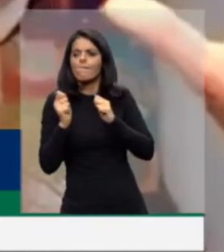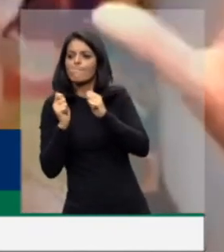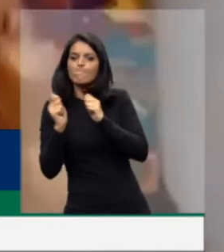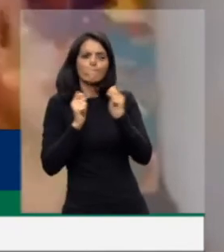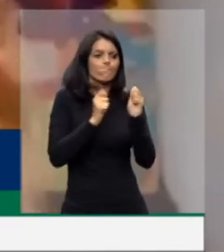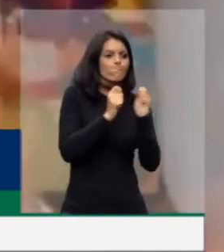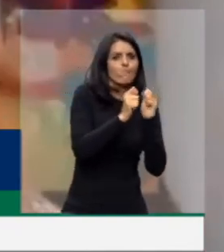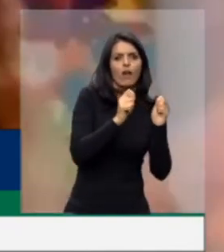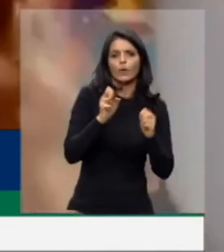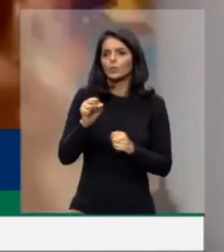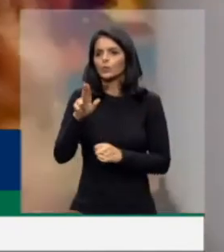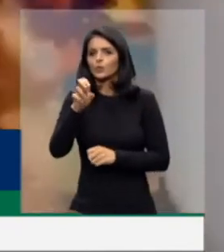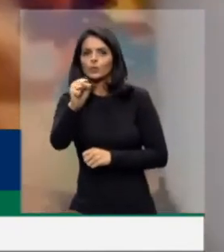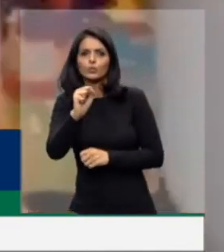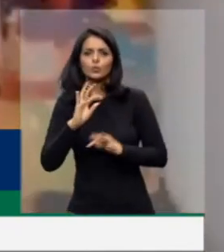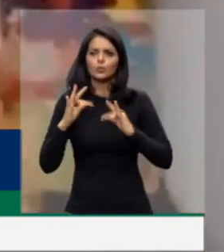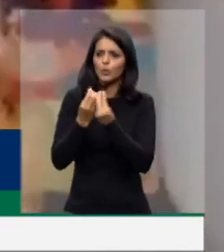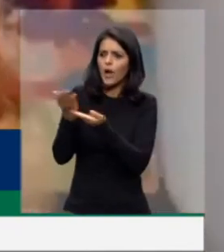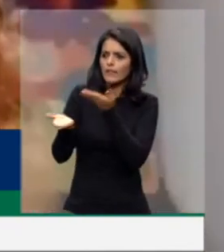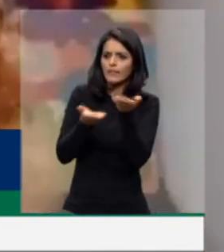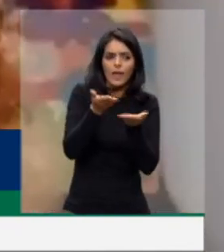MENOS 40 BILHÕES EM PLENA PANDEMIA, COM UMA ASSISTÊNCIA REPREZADA POR CÂNCER PARA